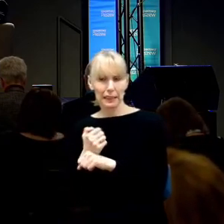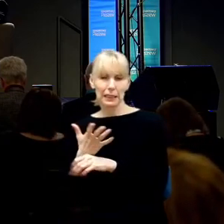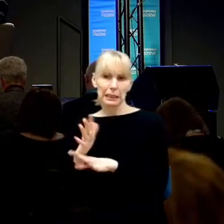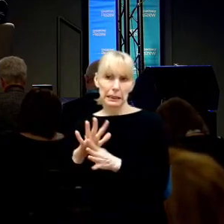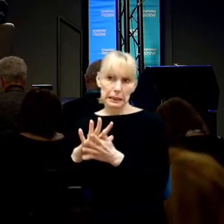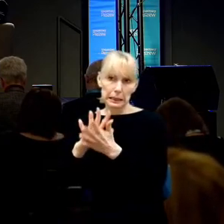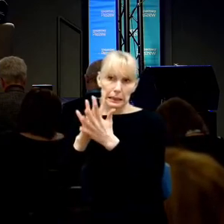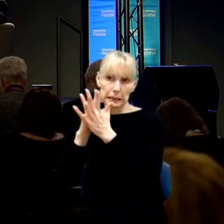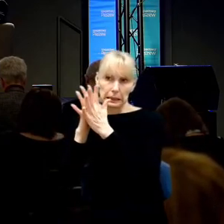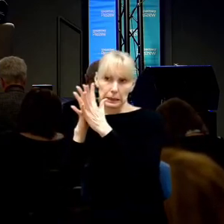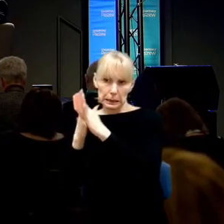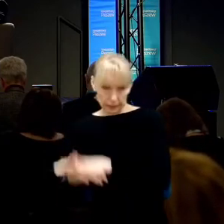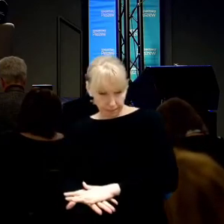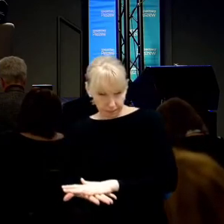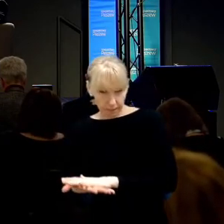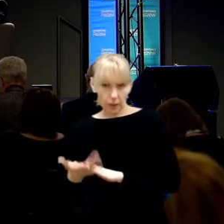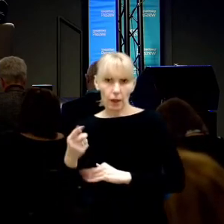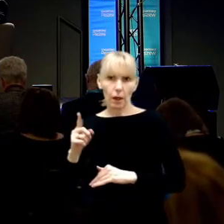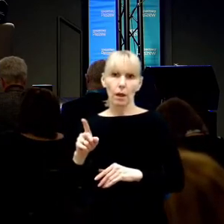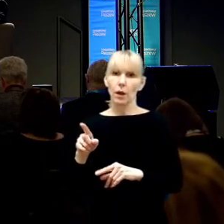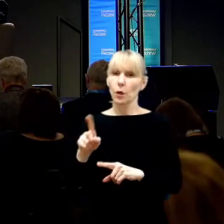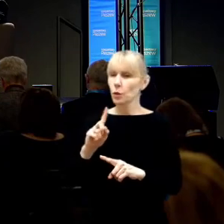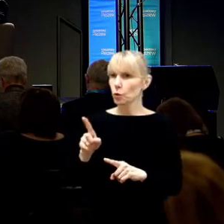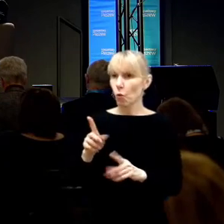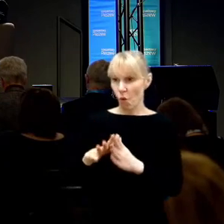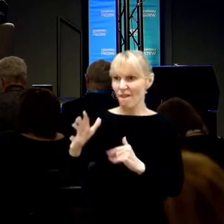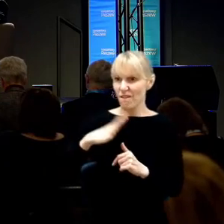Ona chyba nawet nie była wpisana do rejestru, ale było wiadomo,